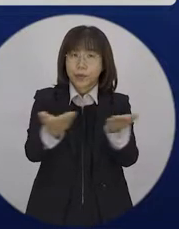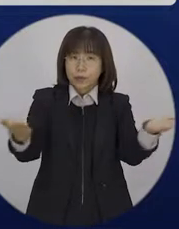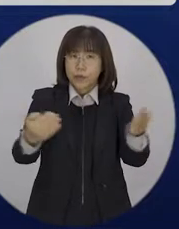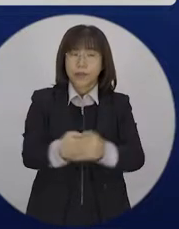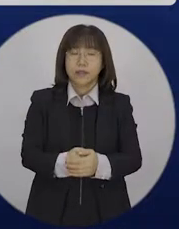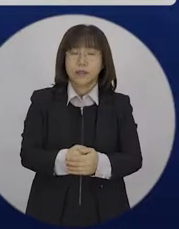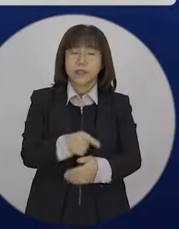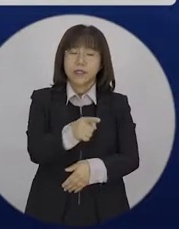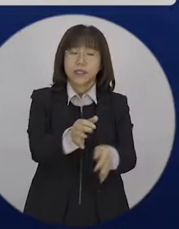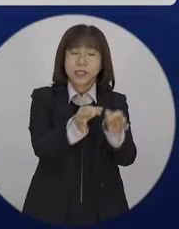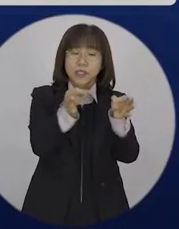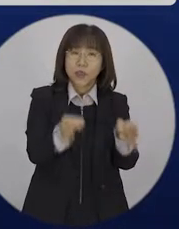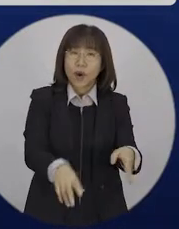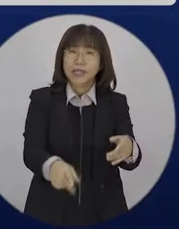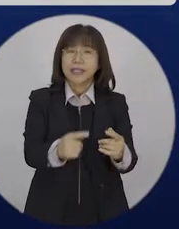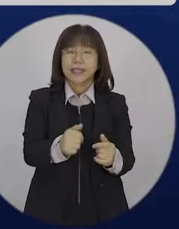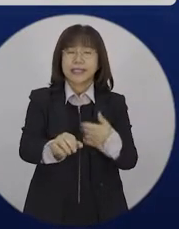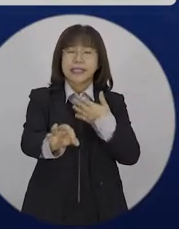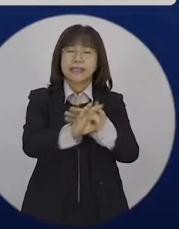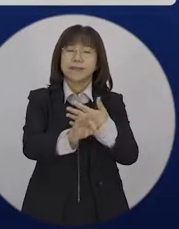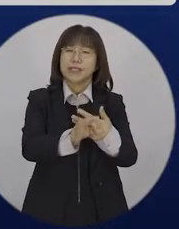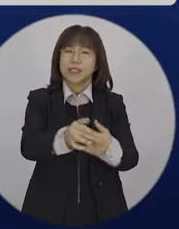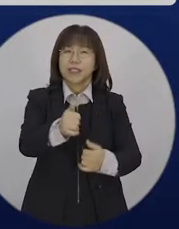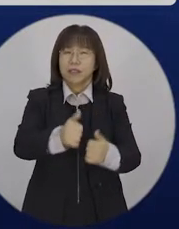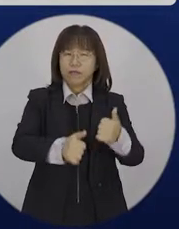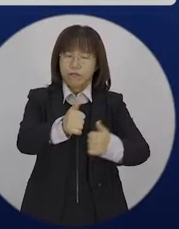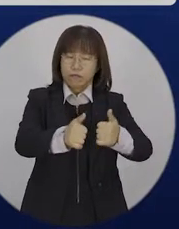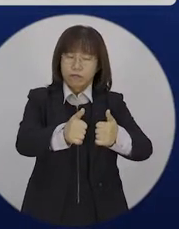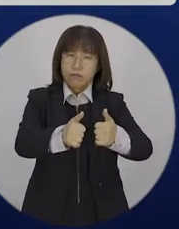Kursi yang tersebut mulai dioperasi dari musim dingin ini